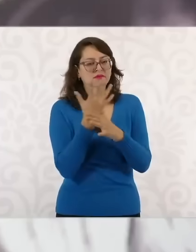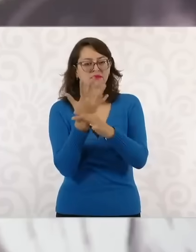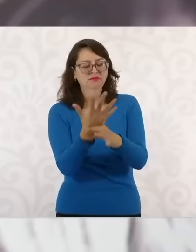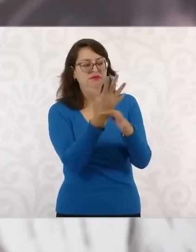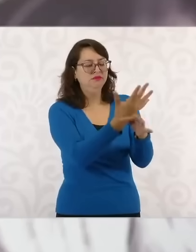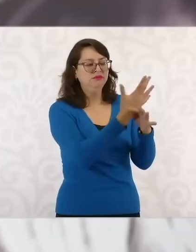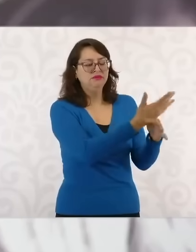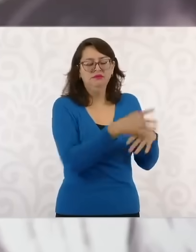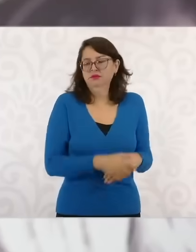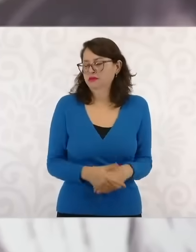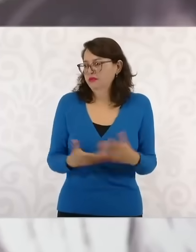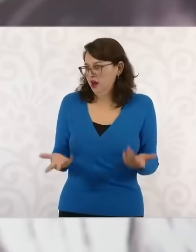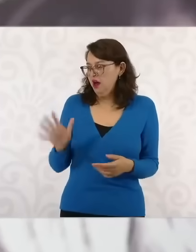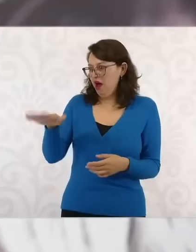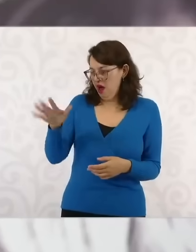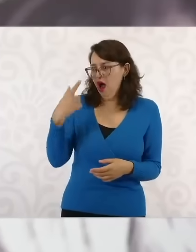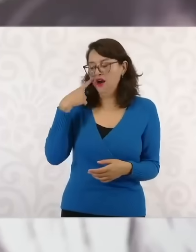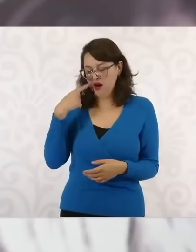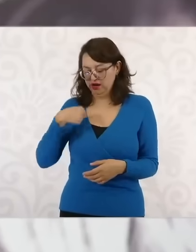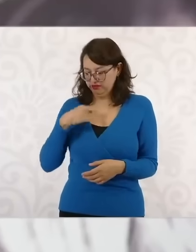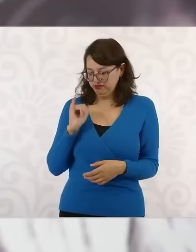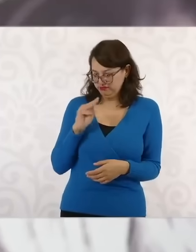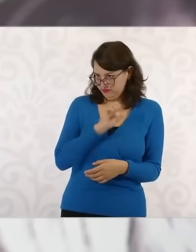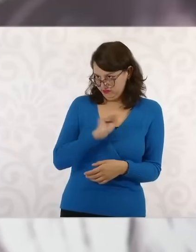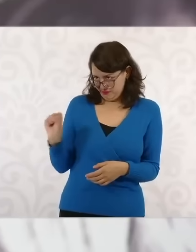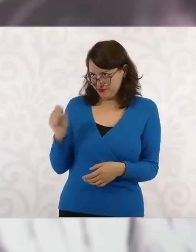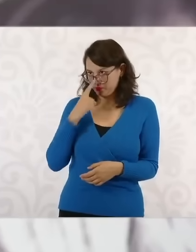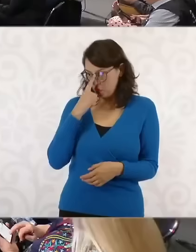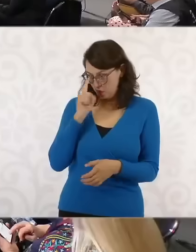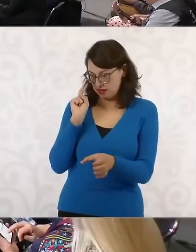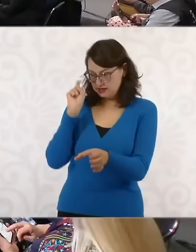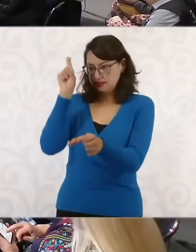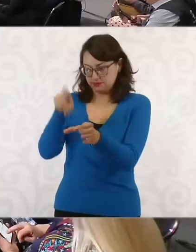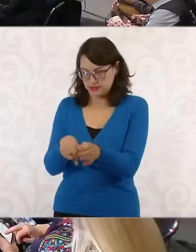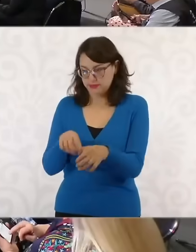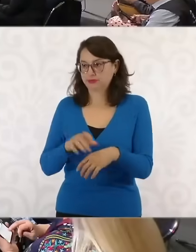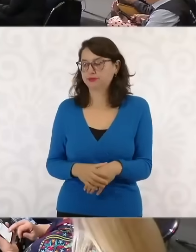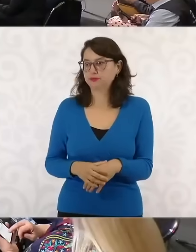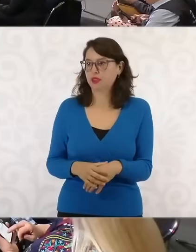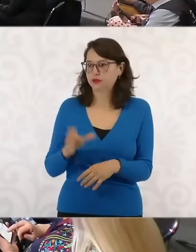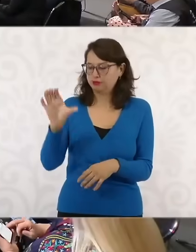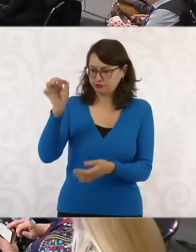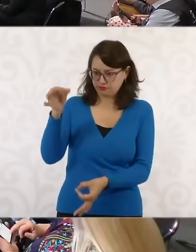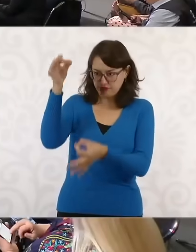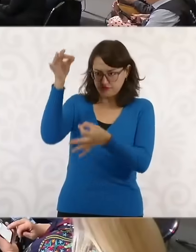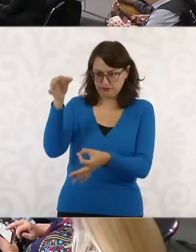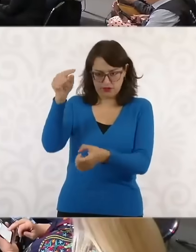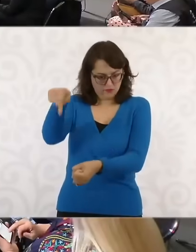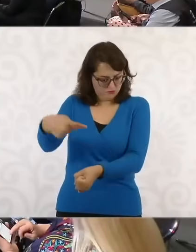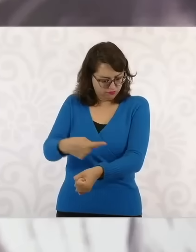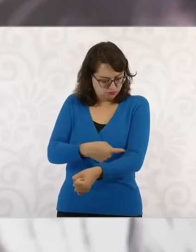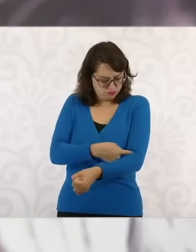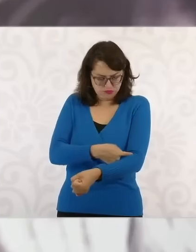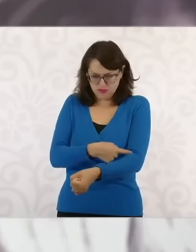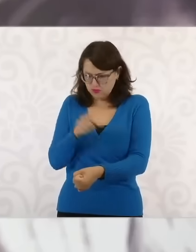"¿Por qué no me están dando a mí eh en el etiqueta de la de la bolsa para la quimio el protocolo que